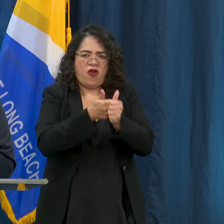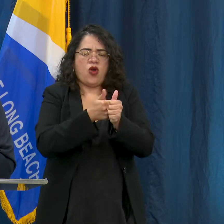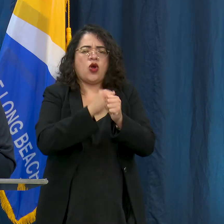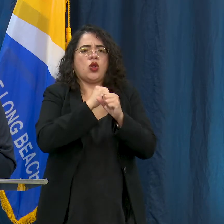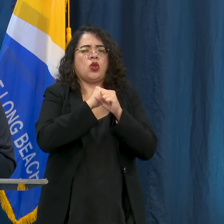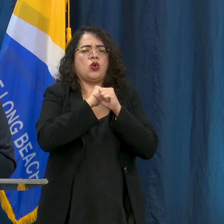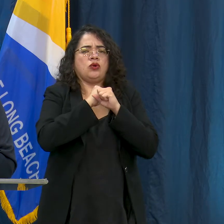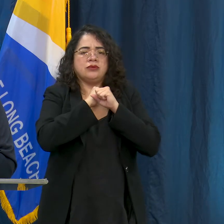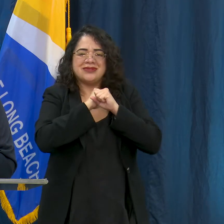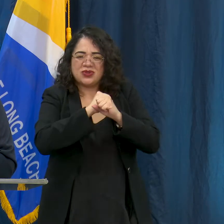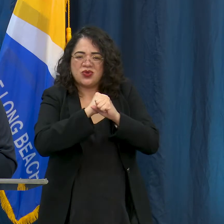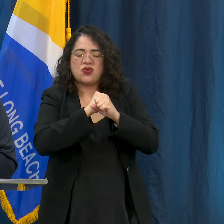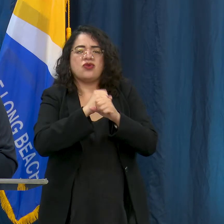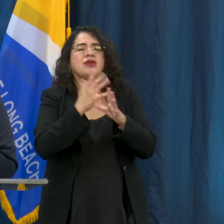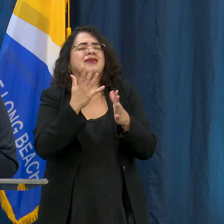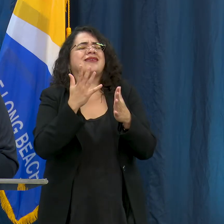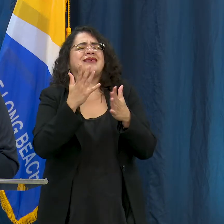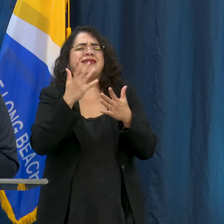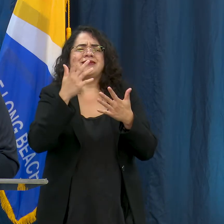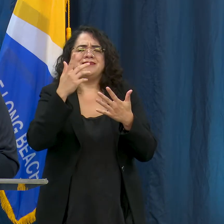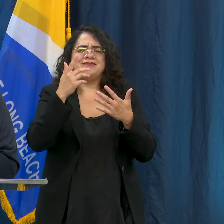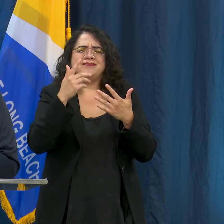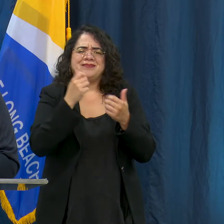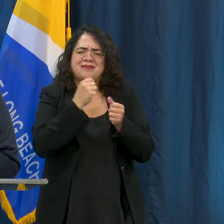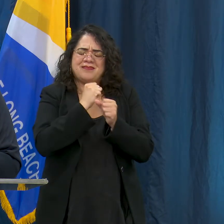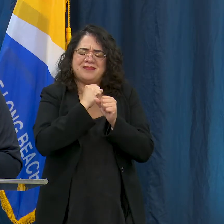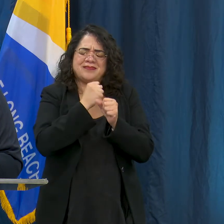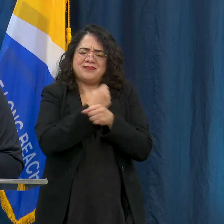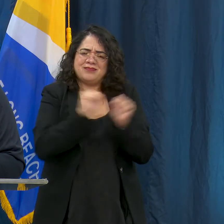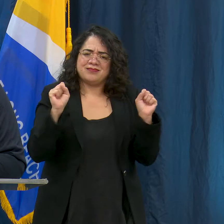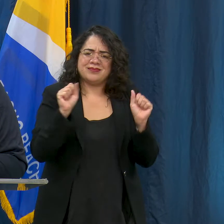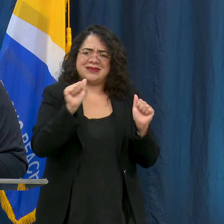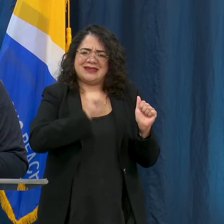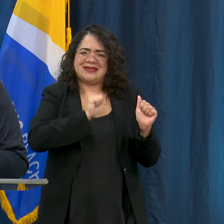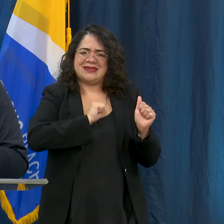de distancia de física meant a recuerden ponerse a la cobertura en su casa de de